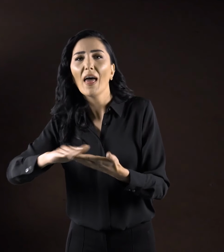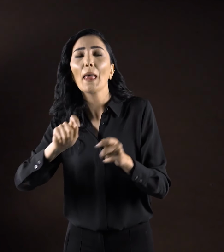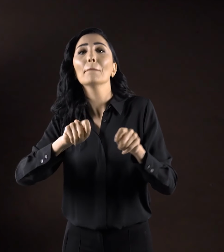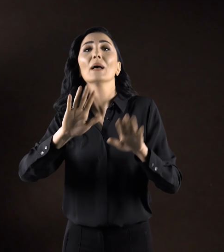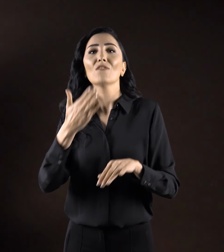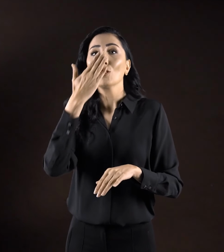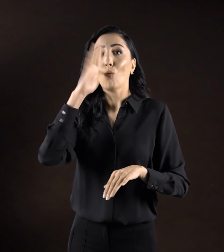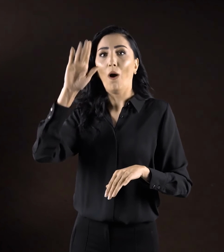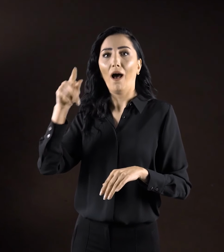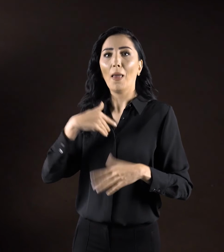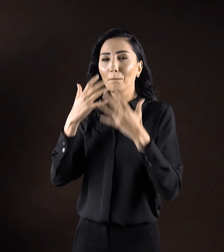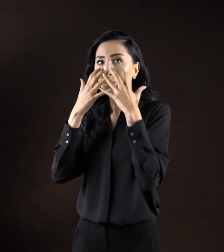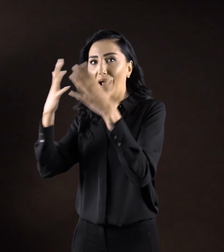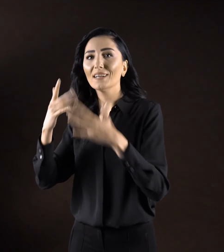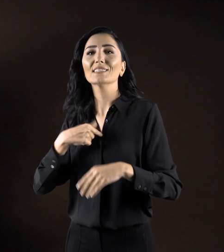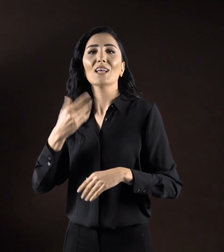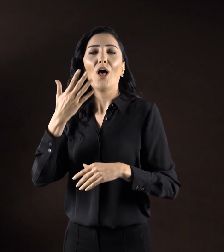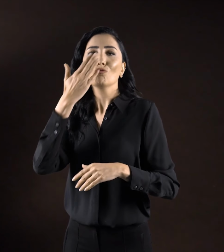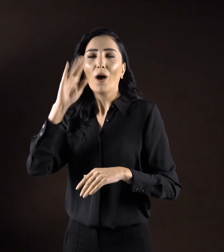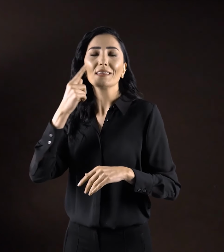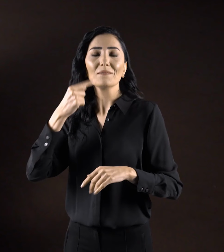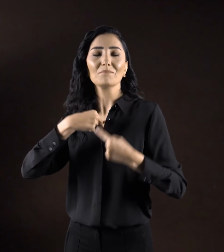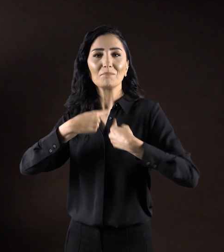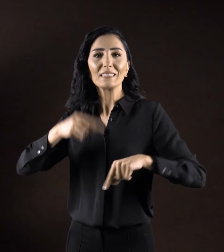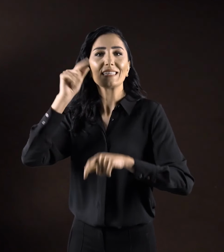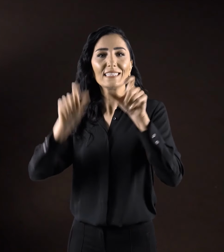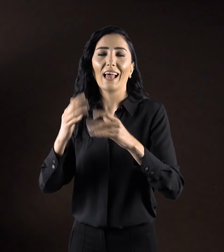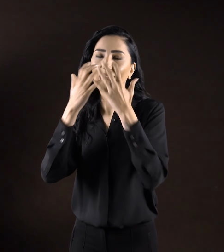ve doğaya saygılı olursak doğa da biz insanlara merhamet gösterir.